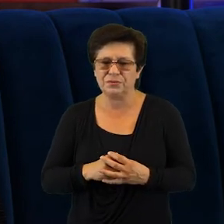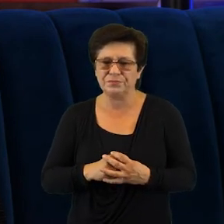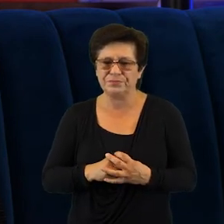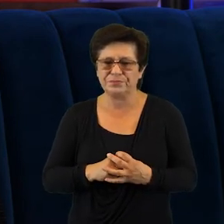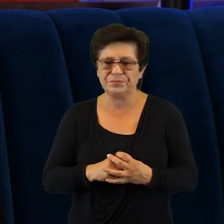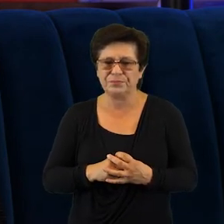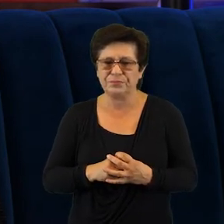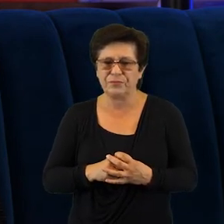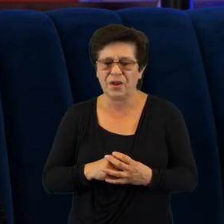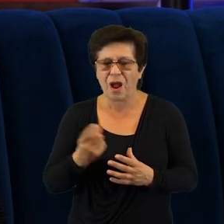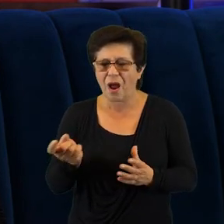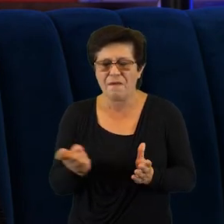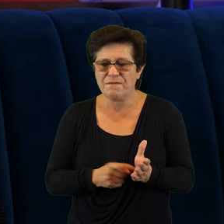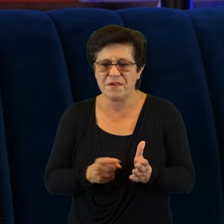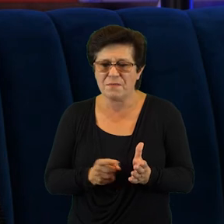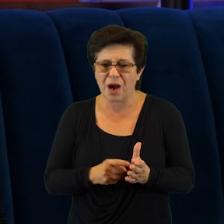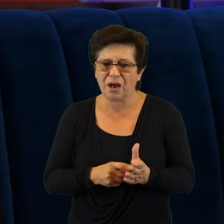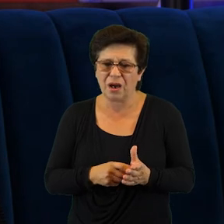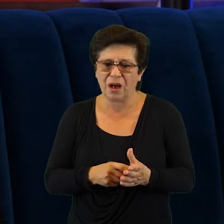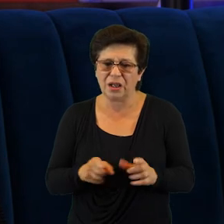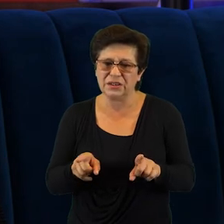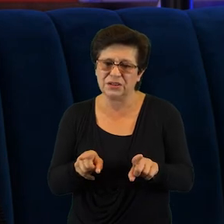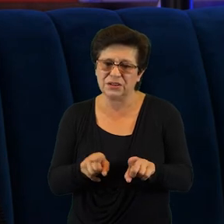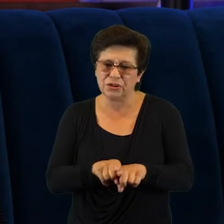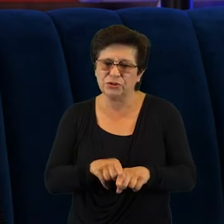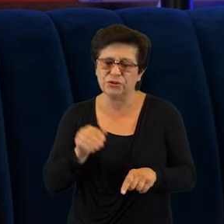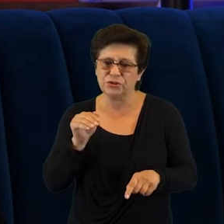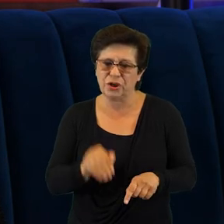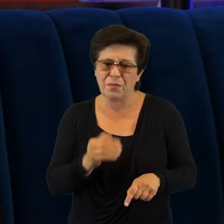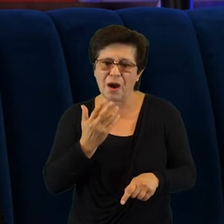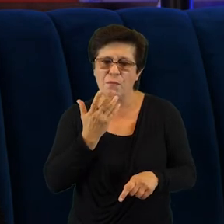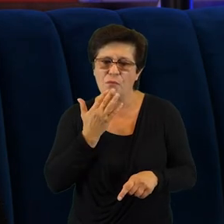oczywiście wymaga też tego, żeby mówić w sposób